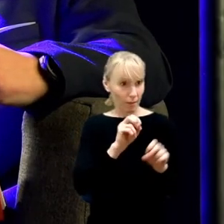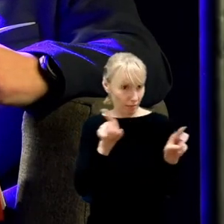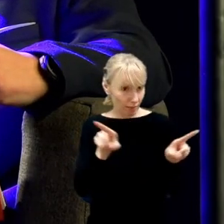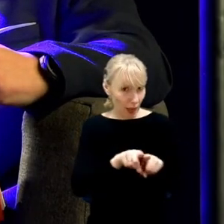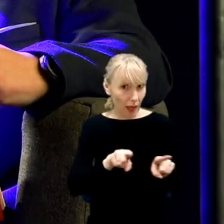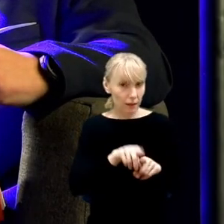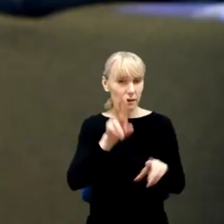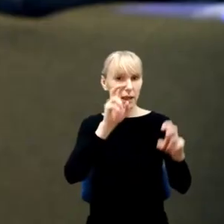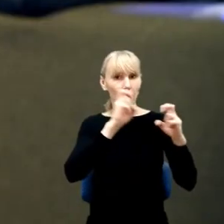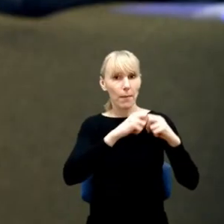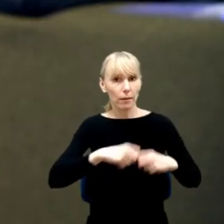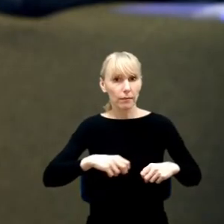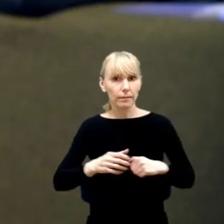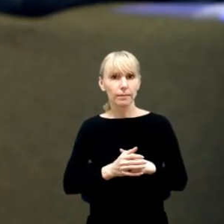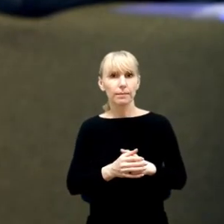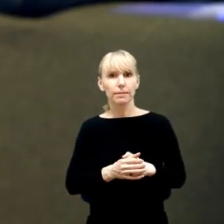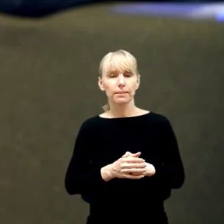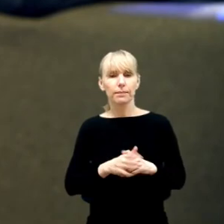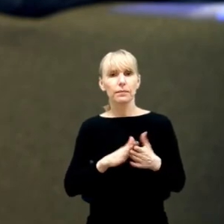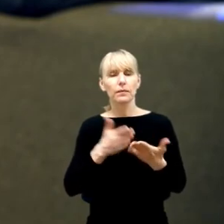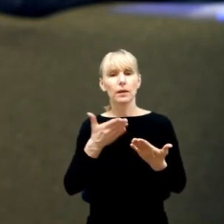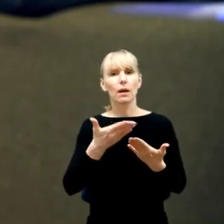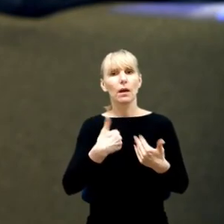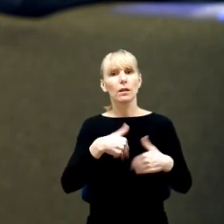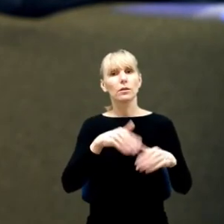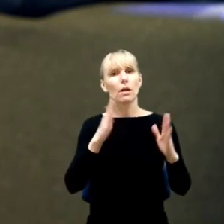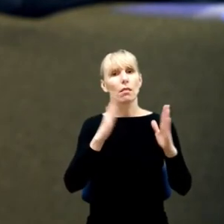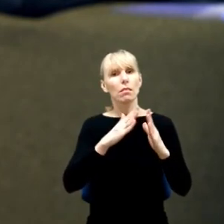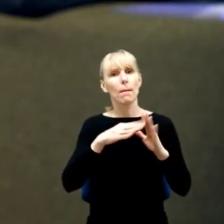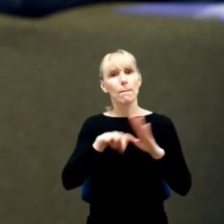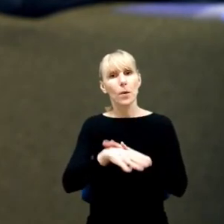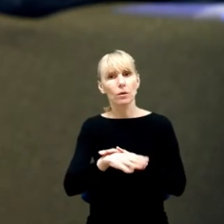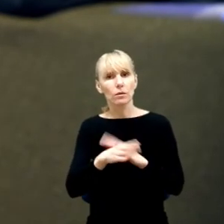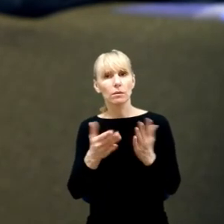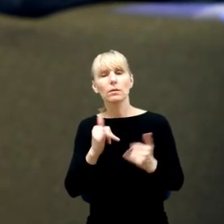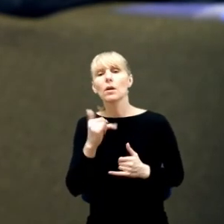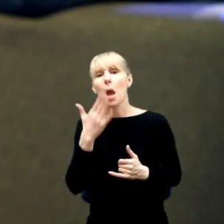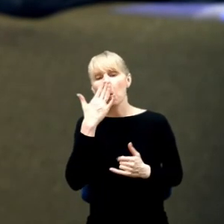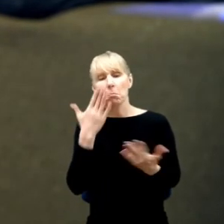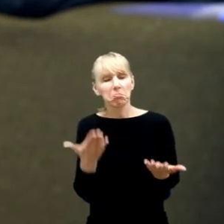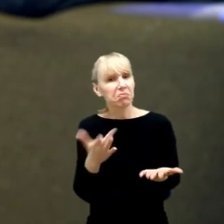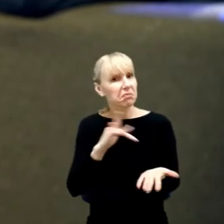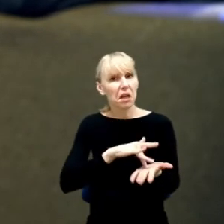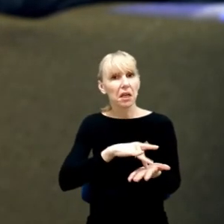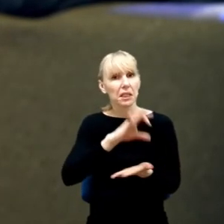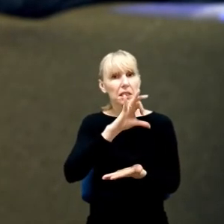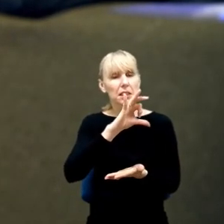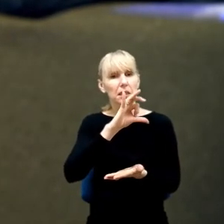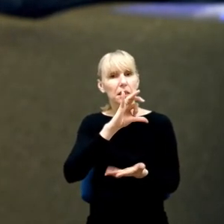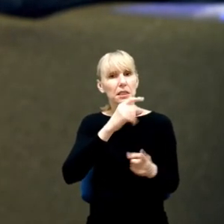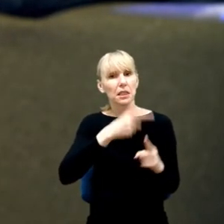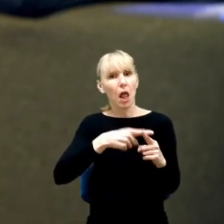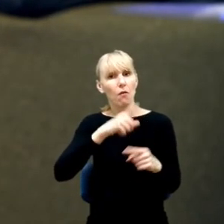czy adaptacja, czy pusto stan, jak to właśnie wygląda w Stalowej Woli? Czy jest tam przestrzeń do takich działań?